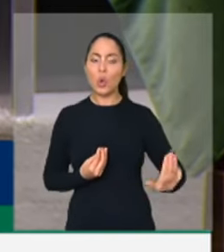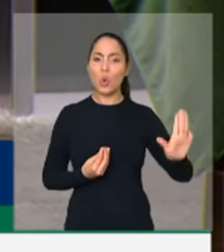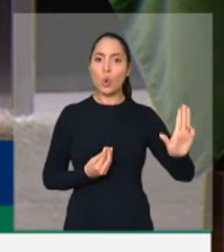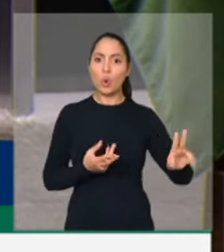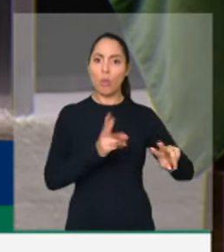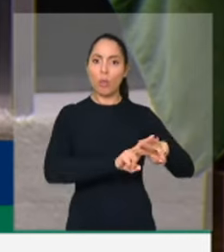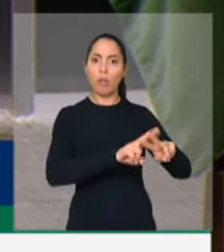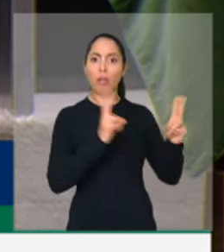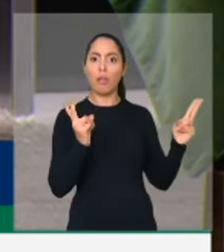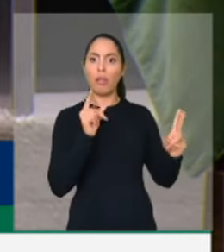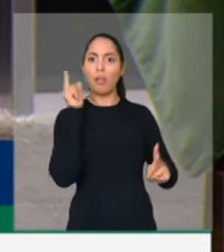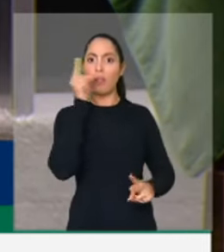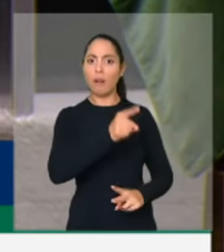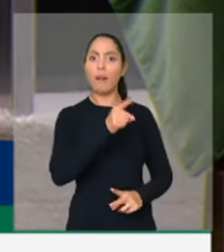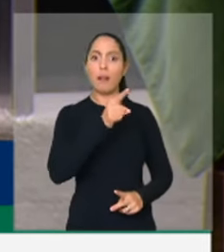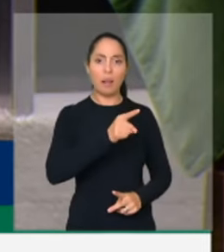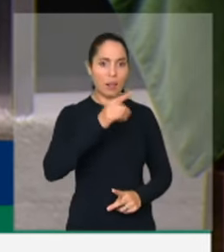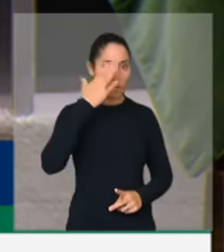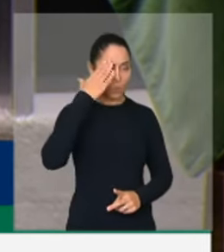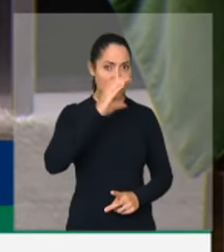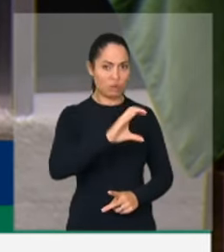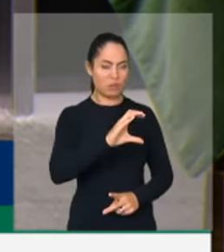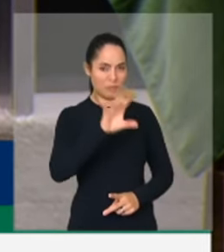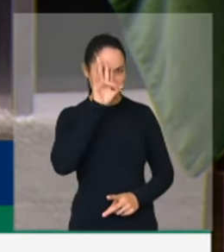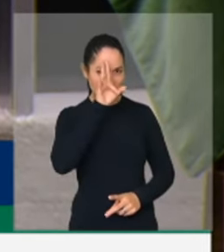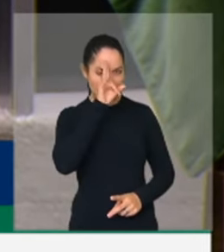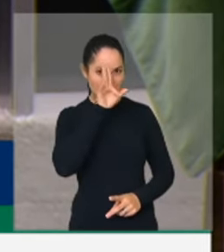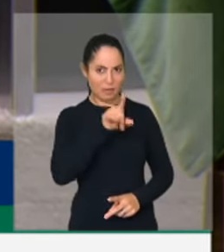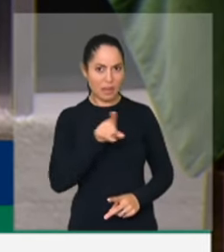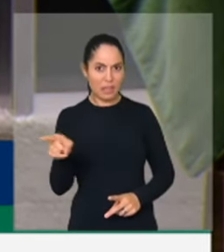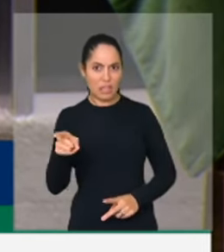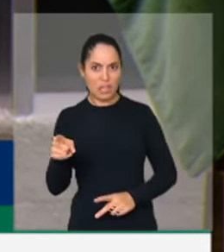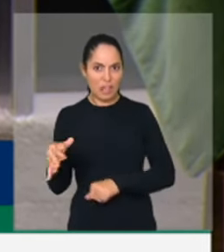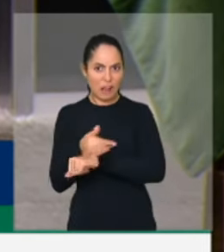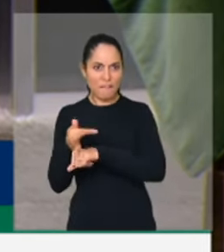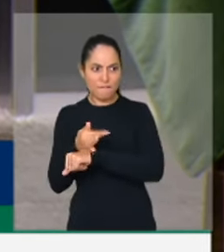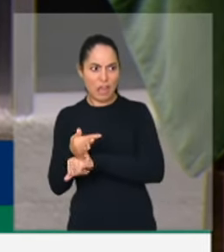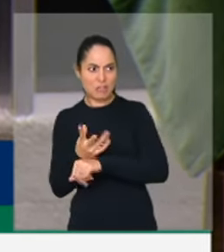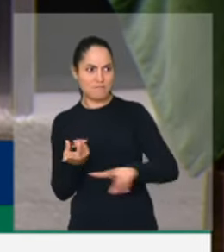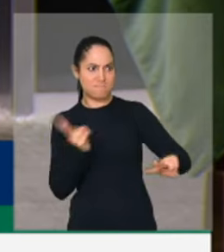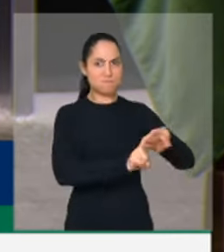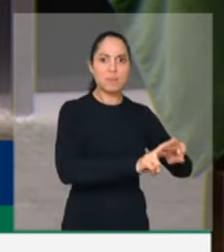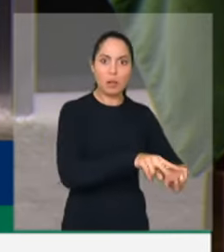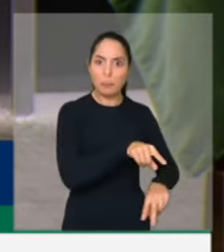PRISÃO EM CURITIBA? QUEM NÃO SE LEMBRA AQUI QUANDO FOI ADIADO O DEPOIMENTO DO PRESIDENTE LULA POR QUESTÕES ELEITORAIS, PORQUE ESTÁVAMOS